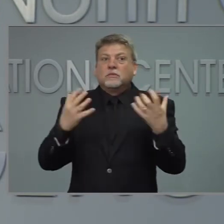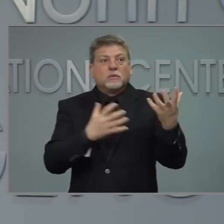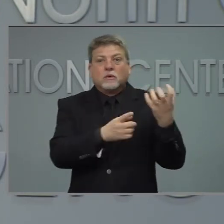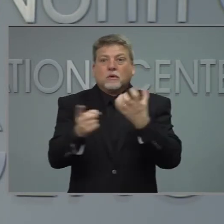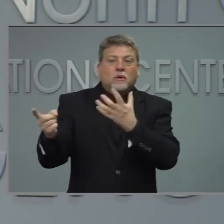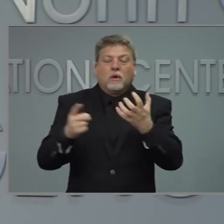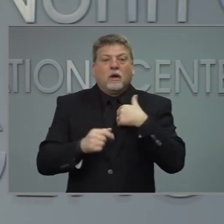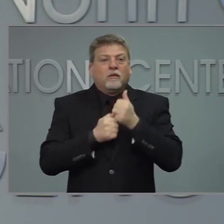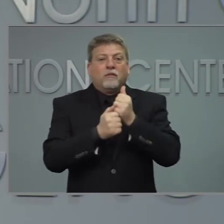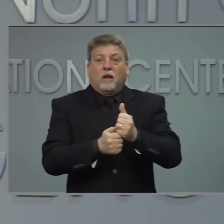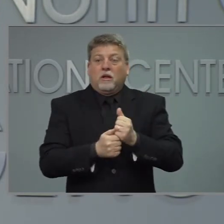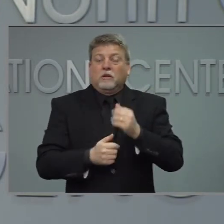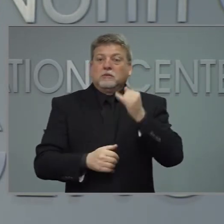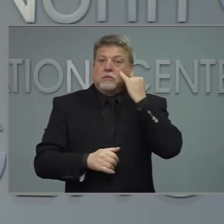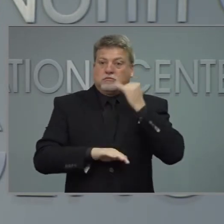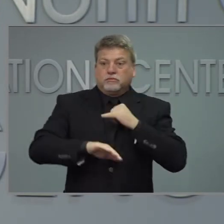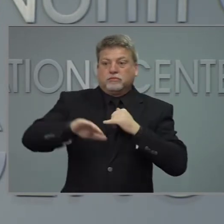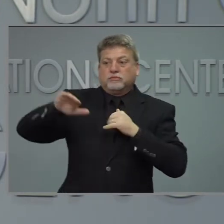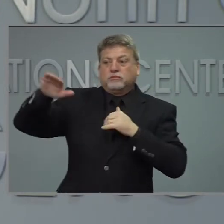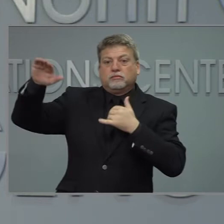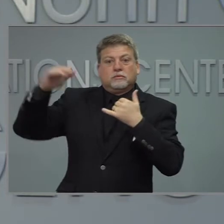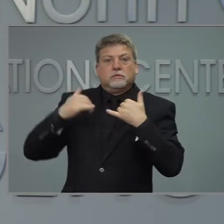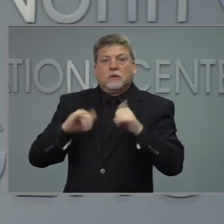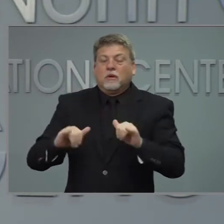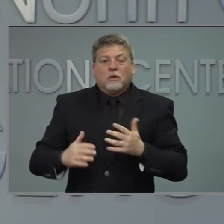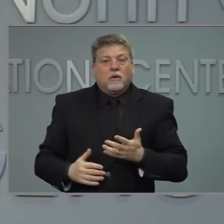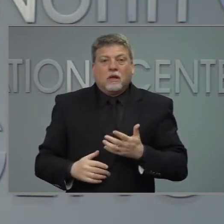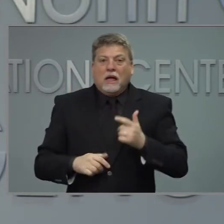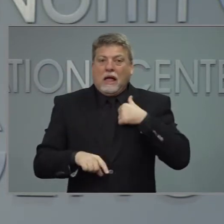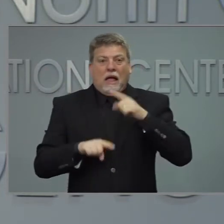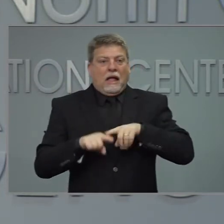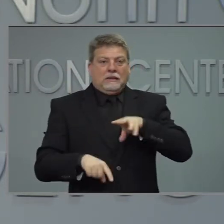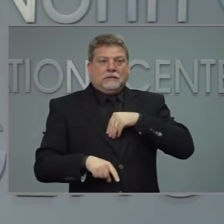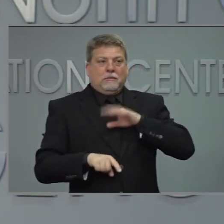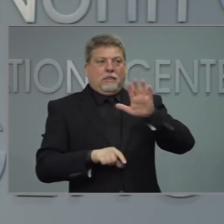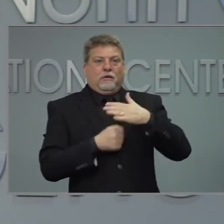Pudiéramos sentir de cualquier grupo. Personas de legisladores.